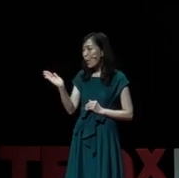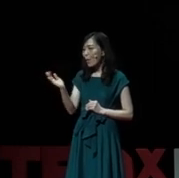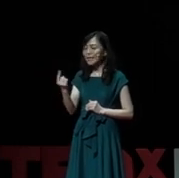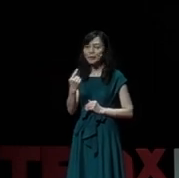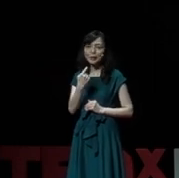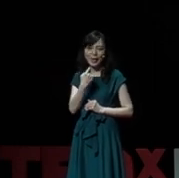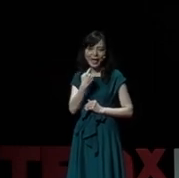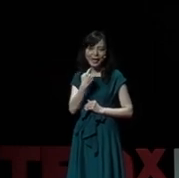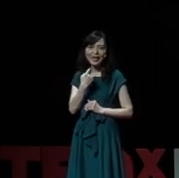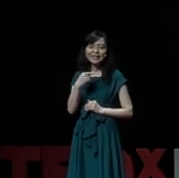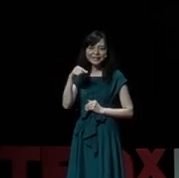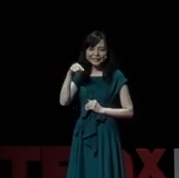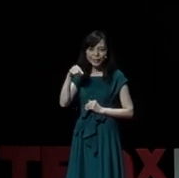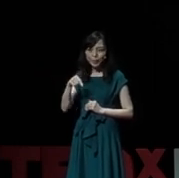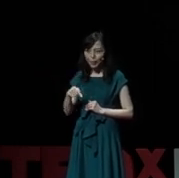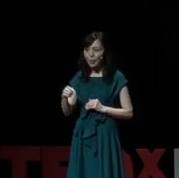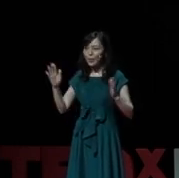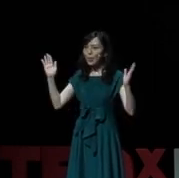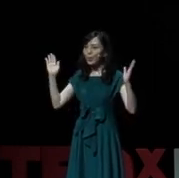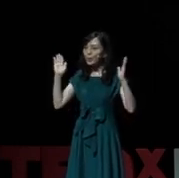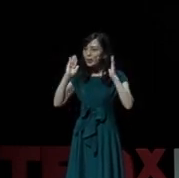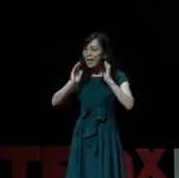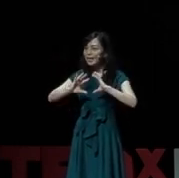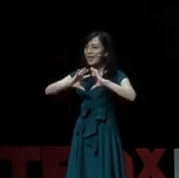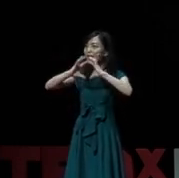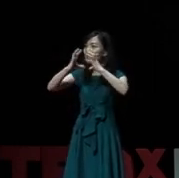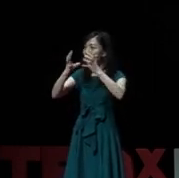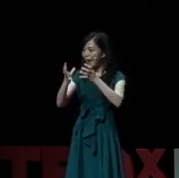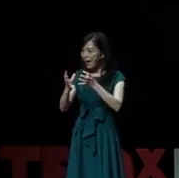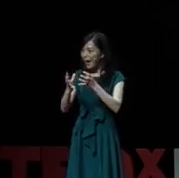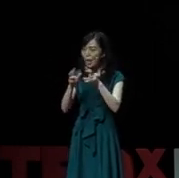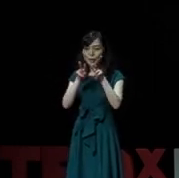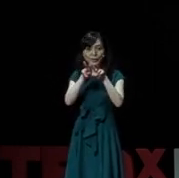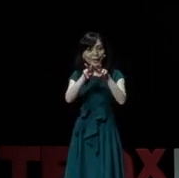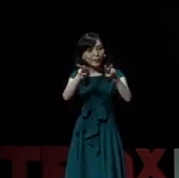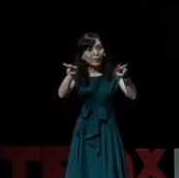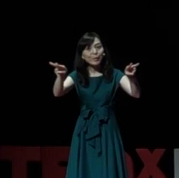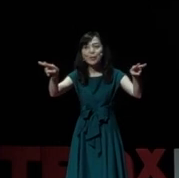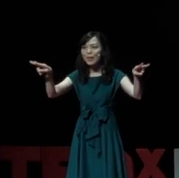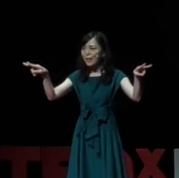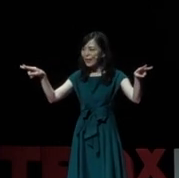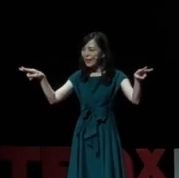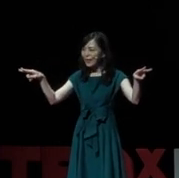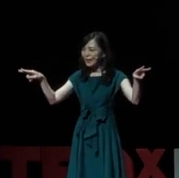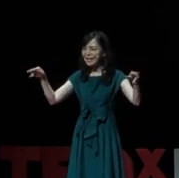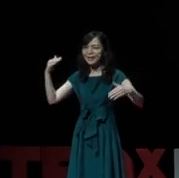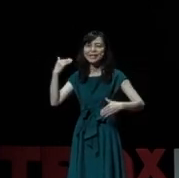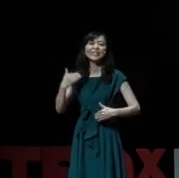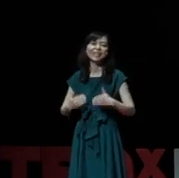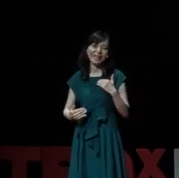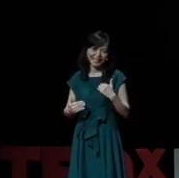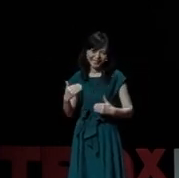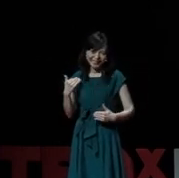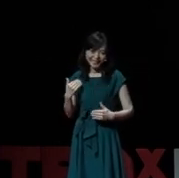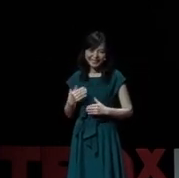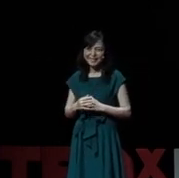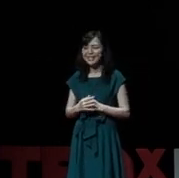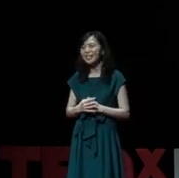Pero, disfruto las cosas que puedo ver en este mundo sin sonido.